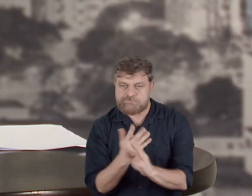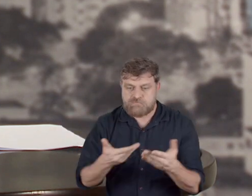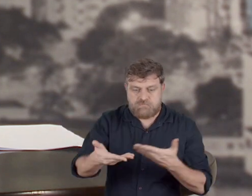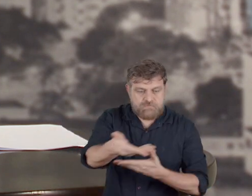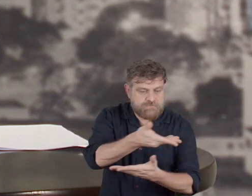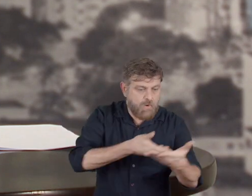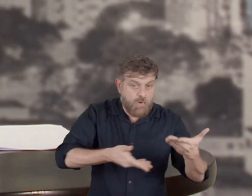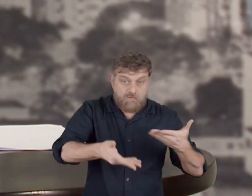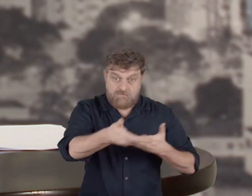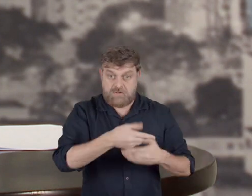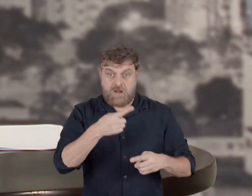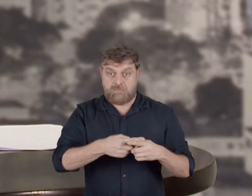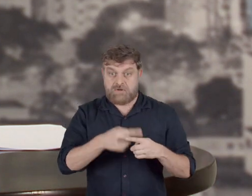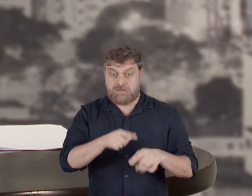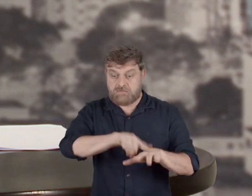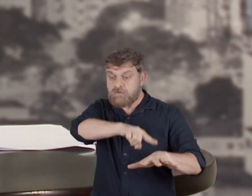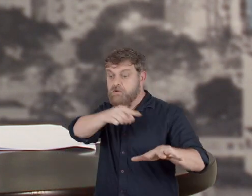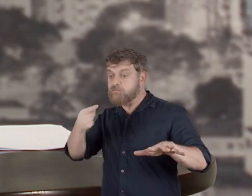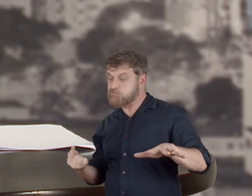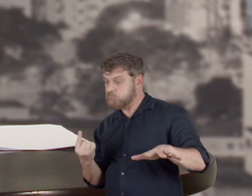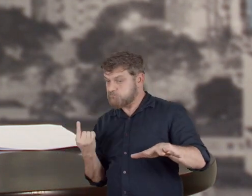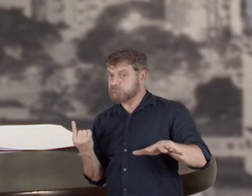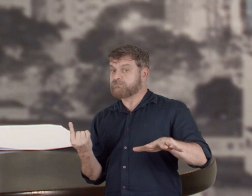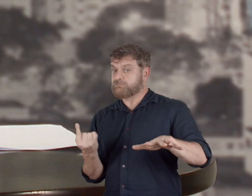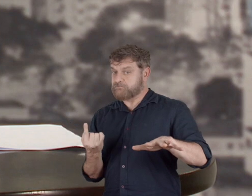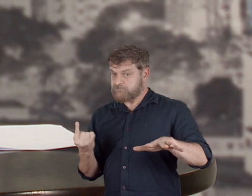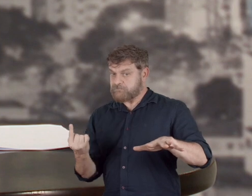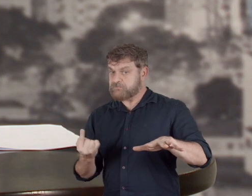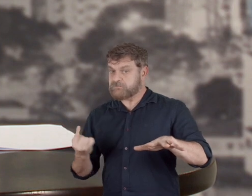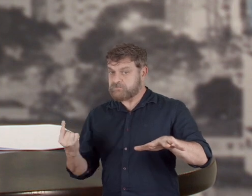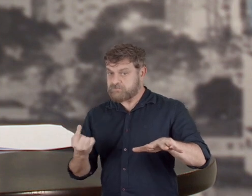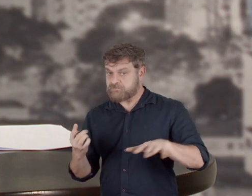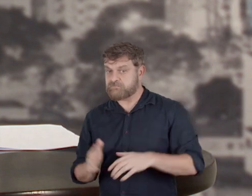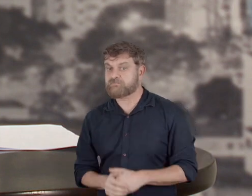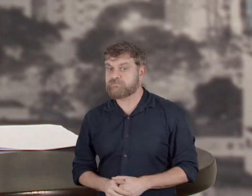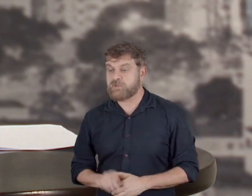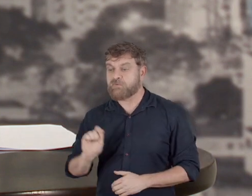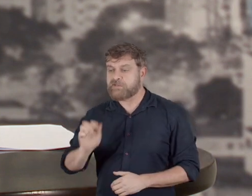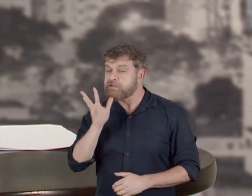porque quando esse outro é tirado do espaço ele pode demorar,